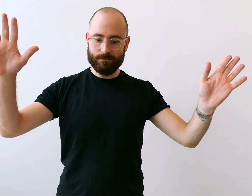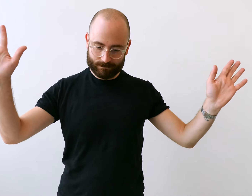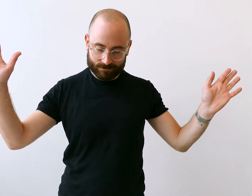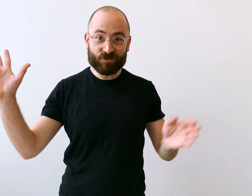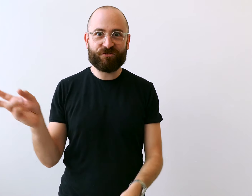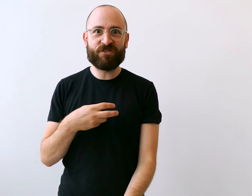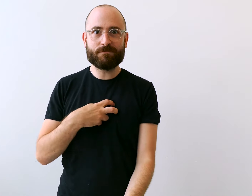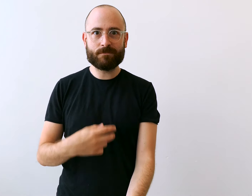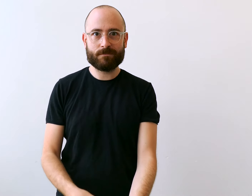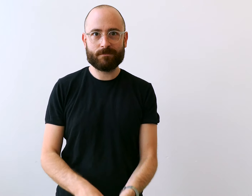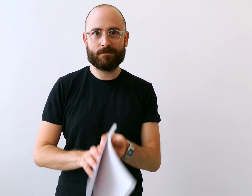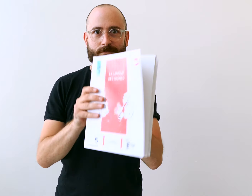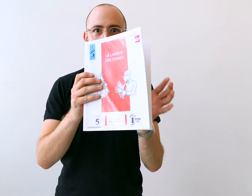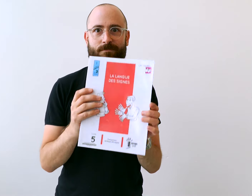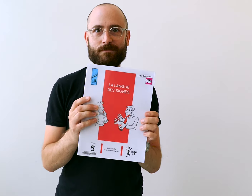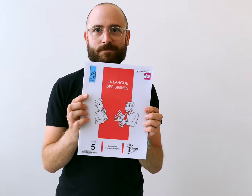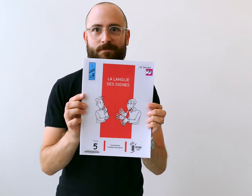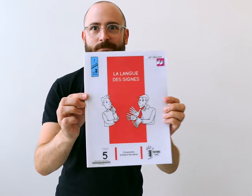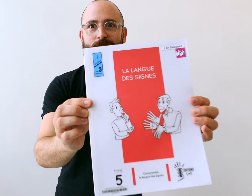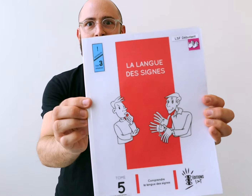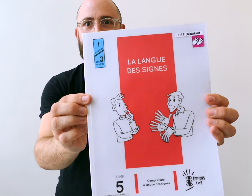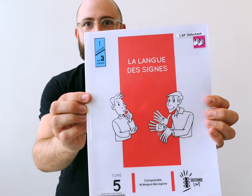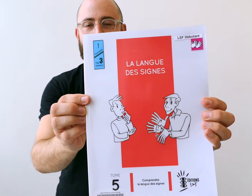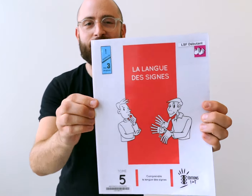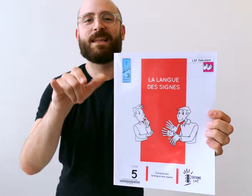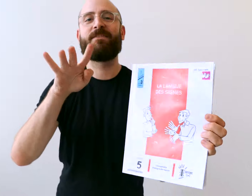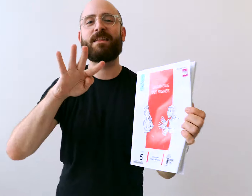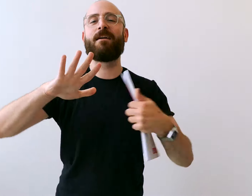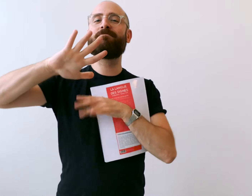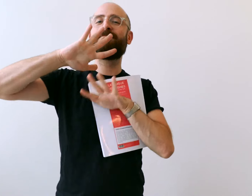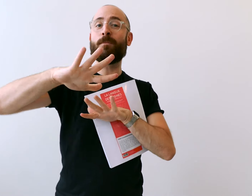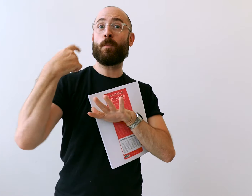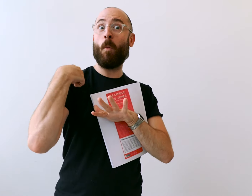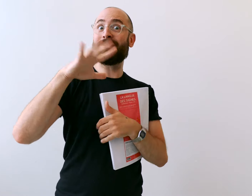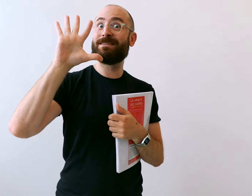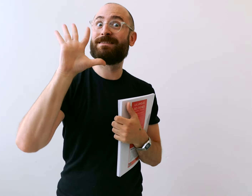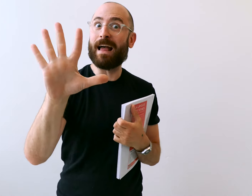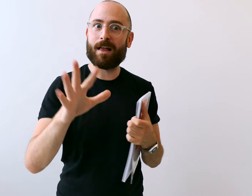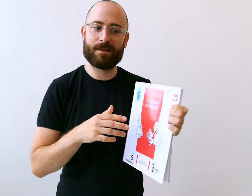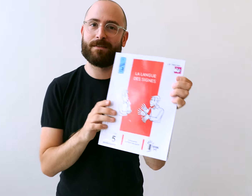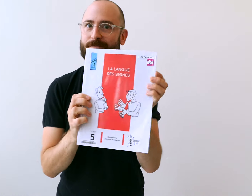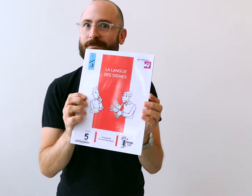Alleluia ! Depuis le temps qu'on l'attendait ! Le dictionnaire bilingue tome 5 d'IVT !